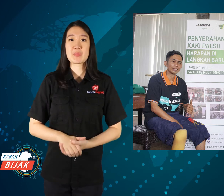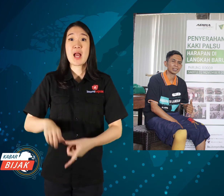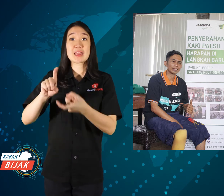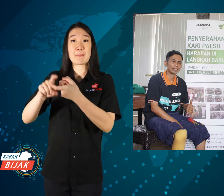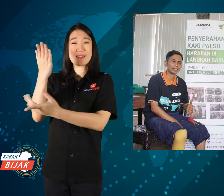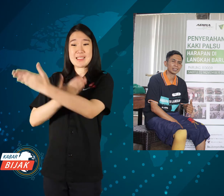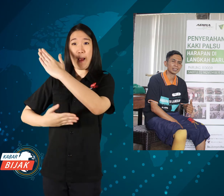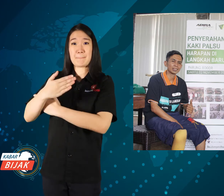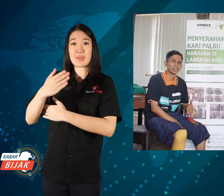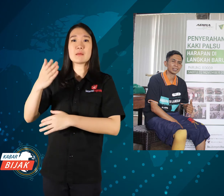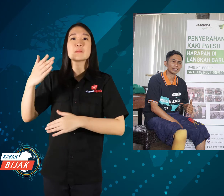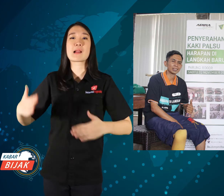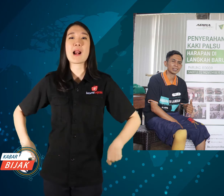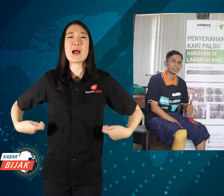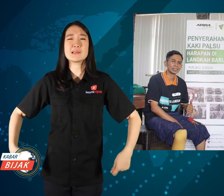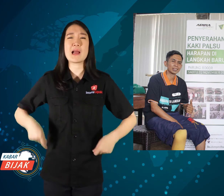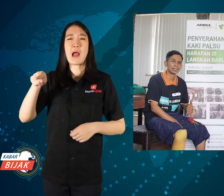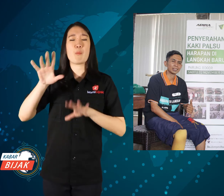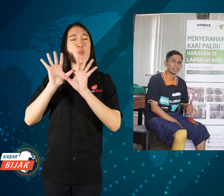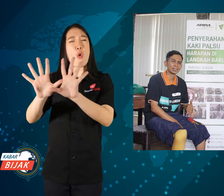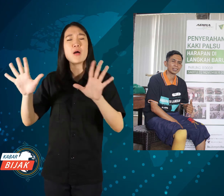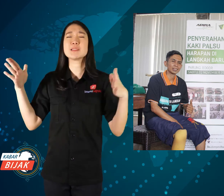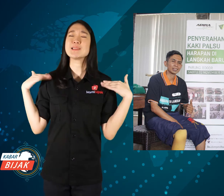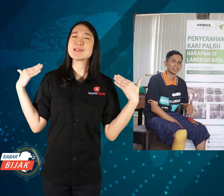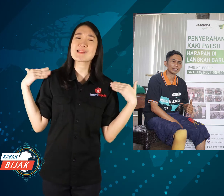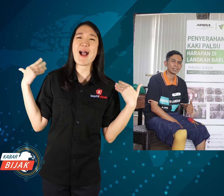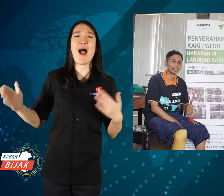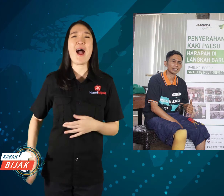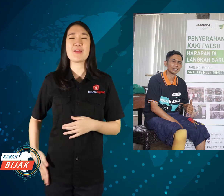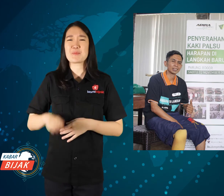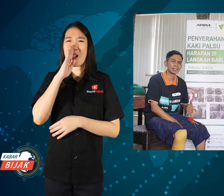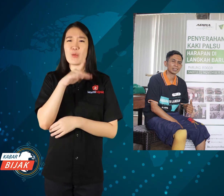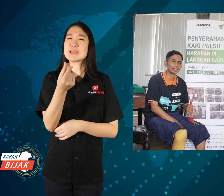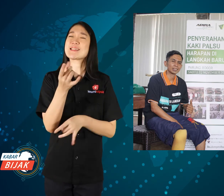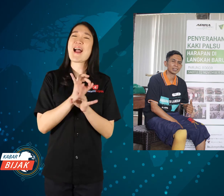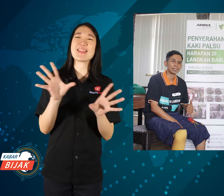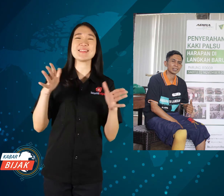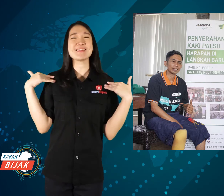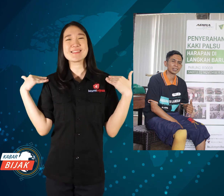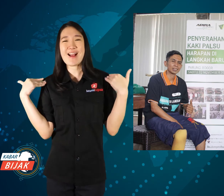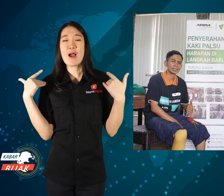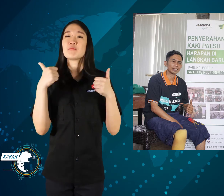Teman Disabilitas Daksa banyak yang senang atas kaki palsu gratis